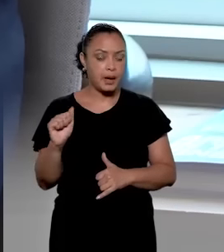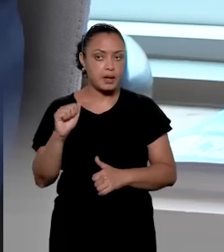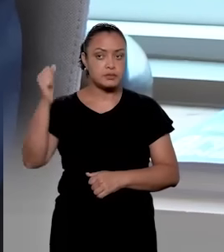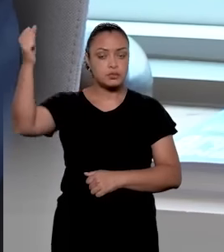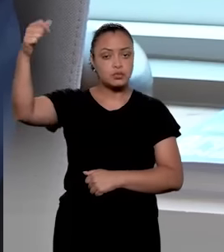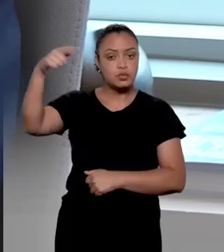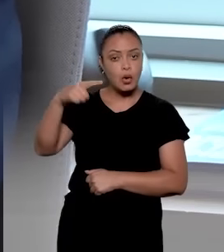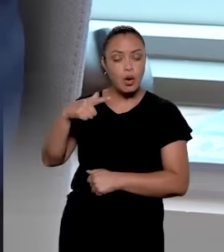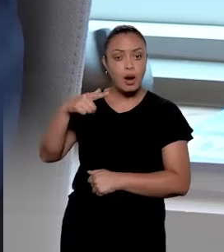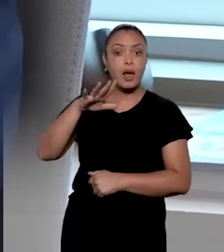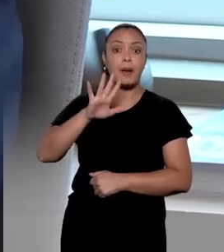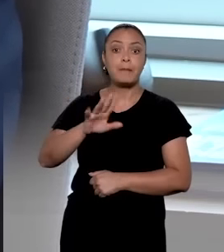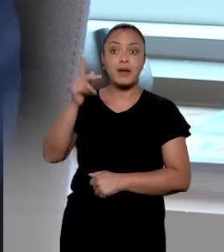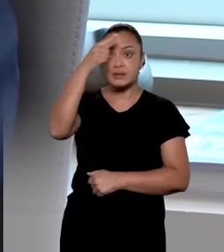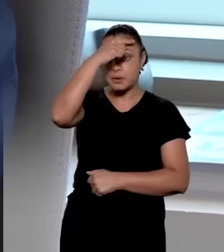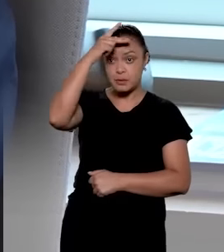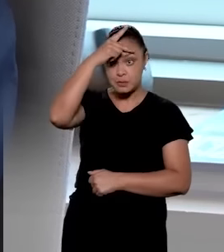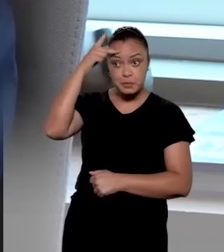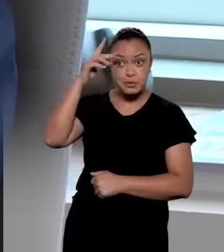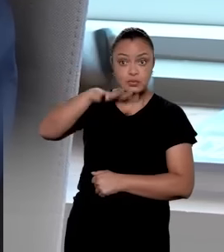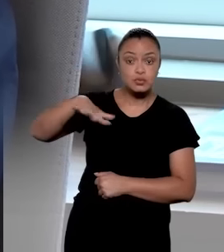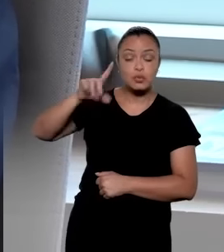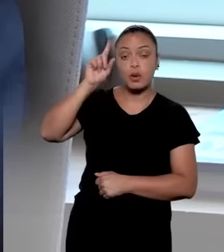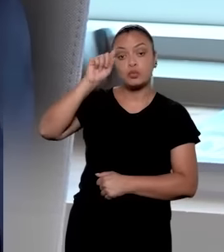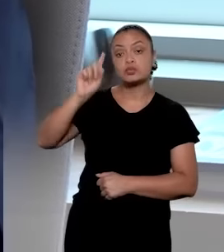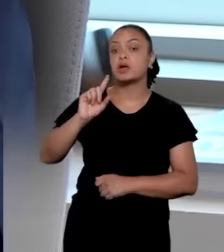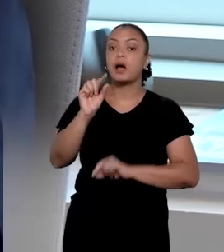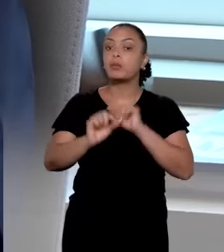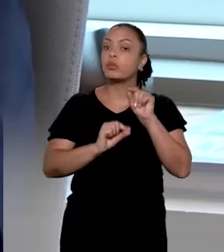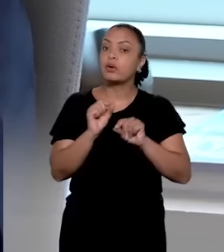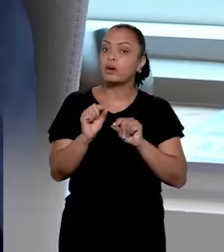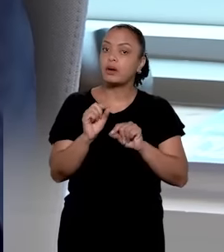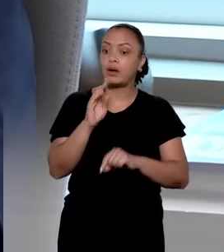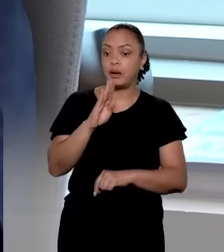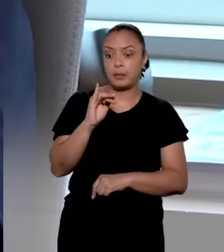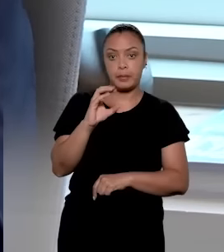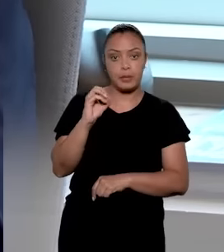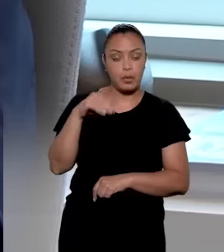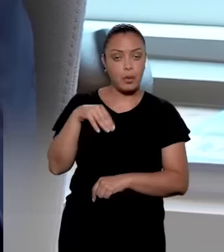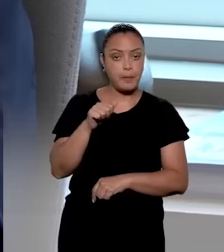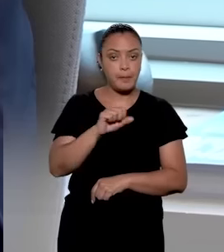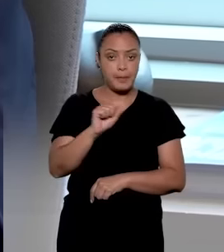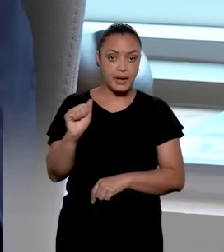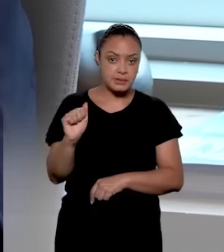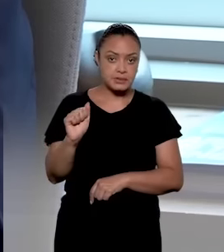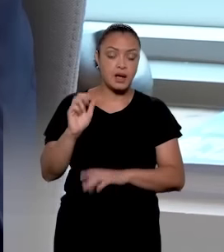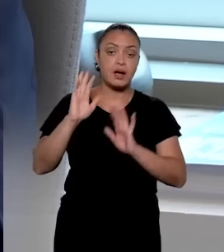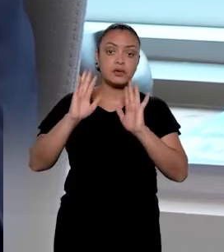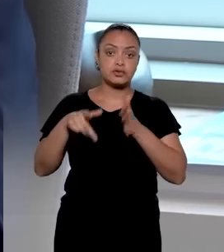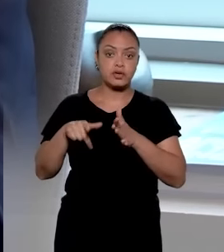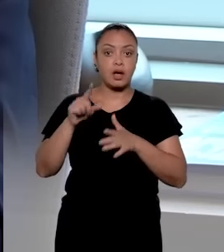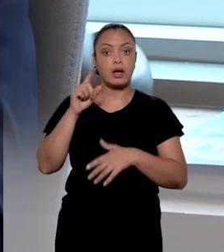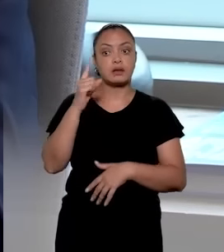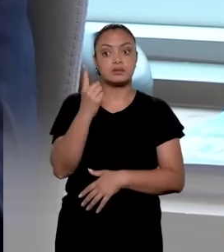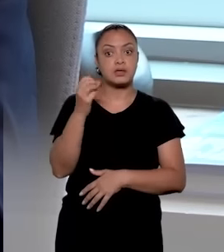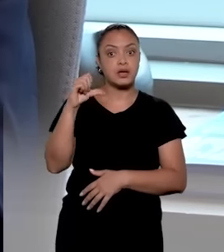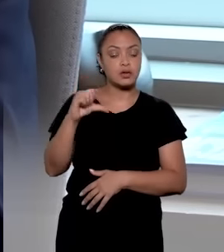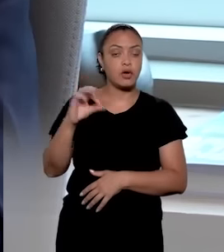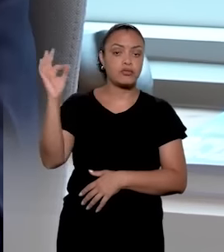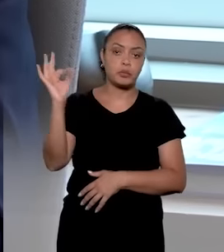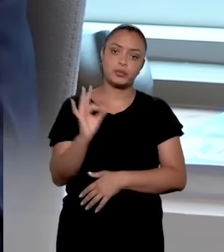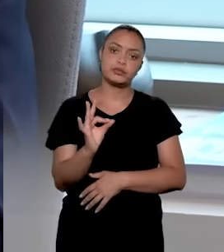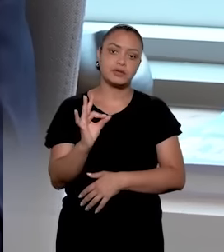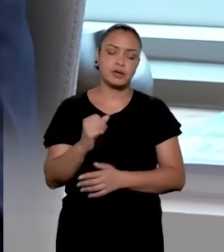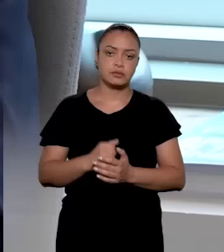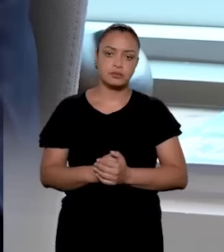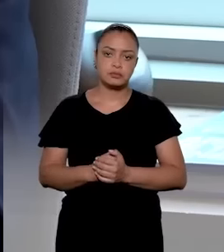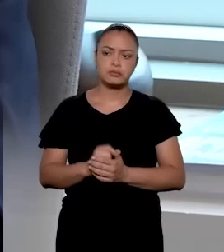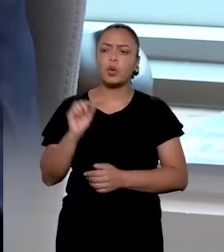entra solar, eólica. Só que o que ninguém sabe, é que a biomassa já representa 19% da